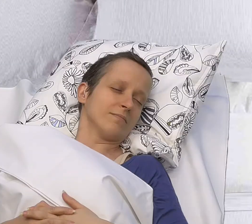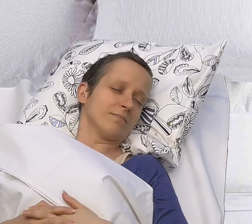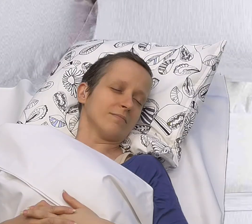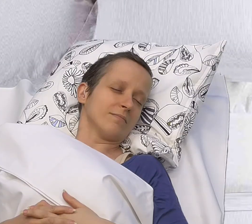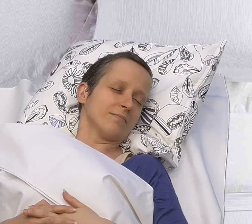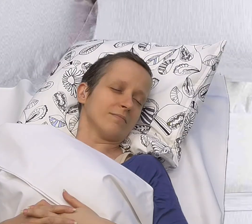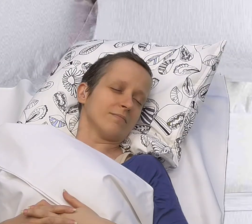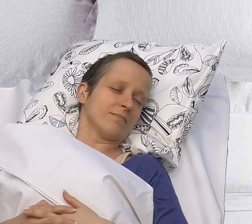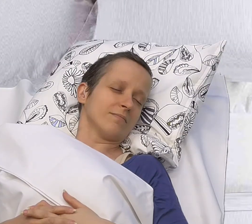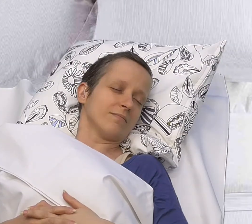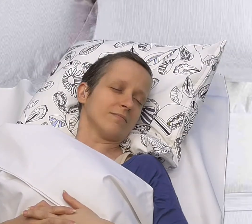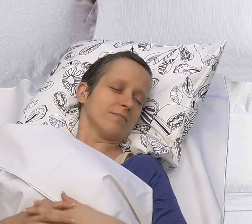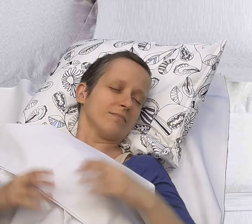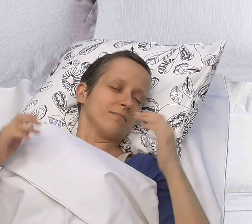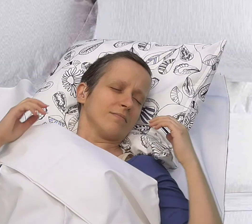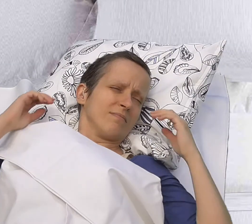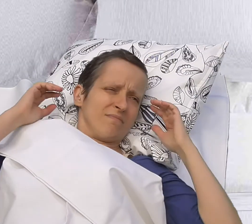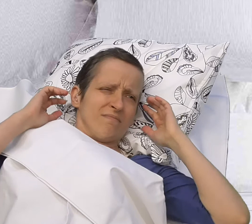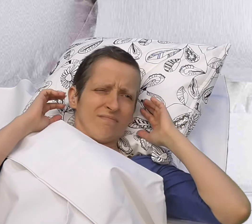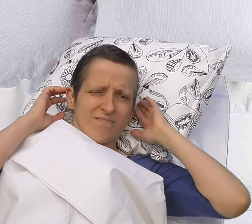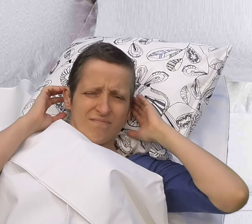(słychać wiercenie w tle)